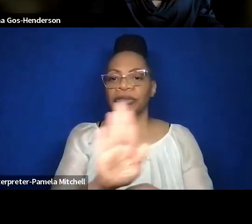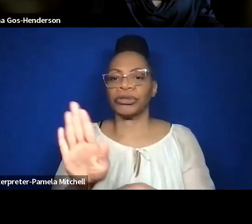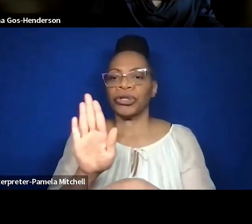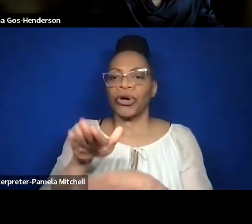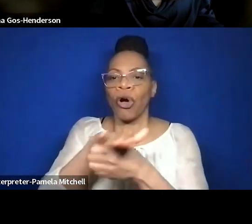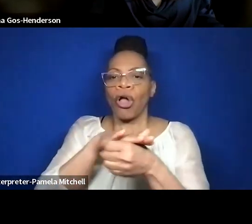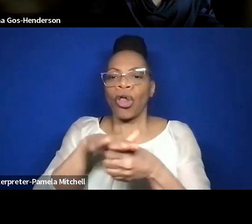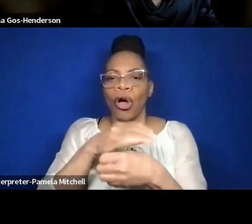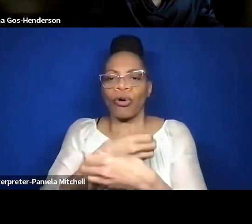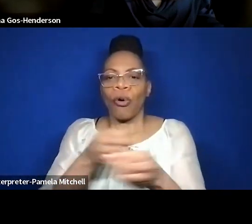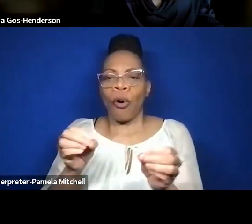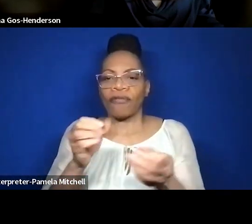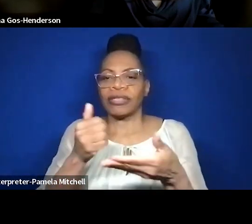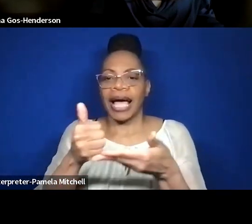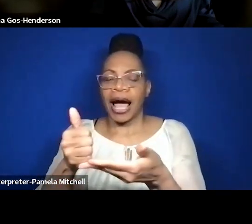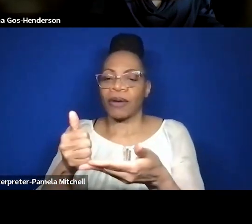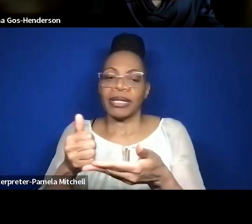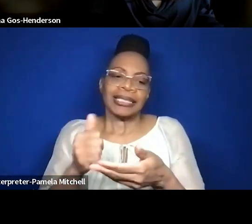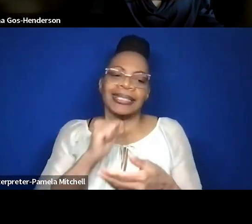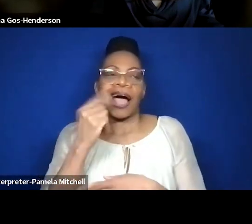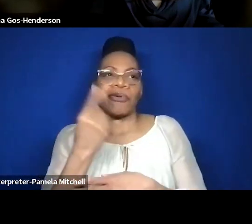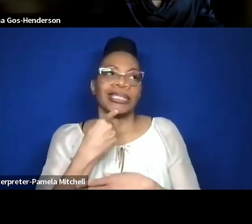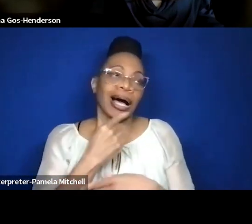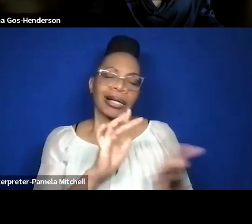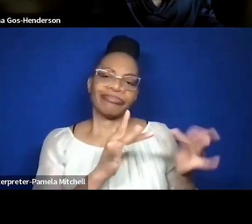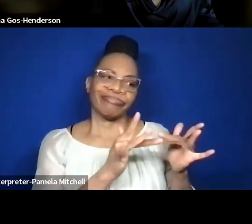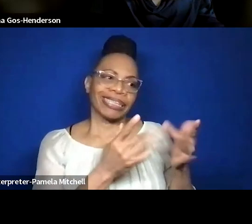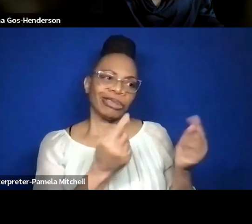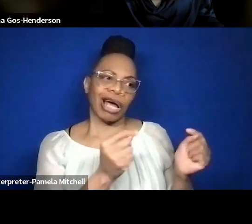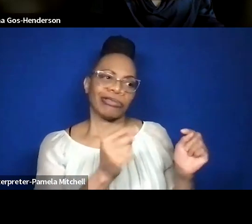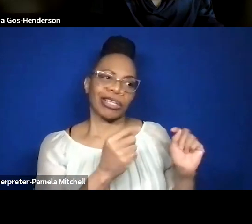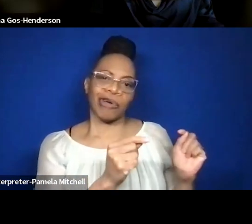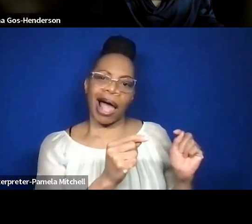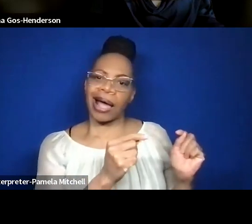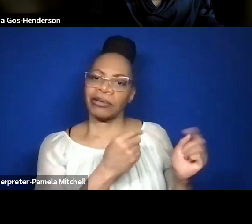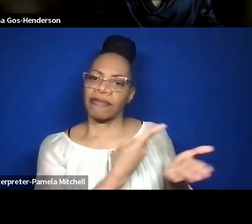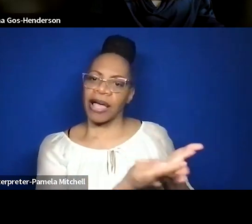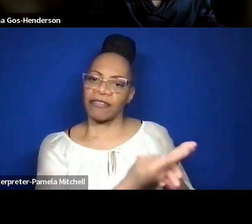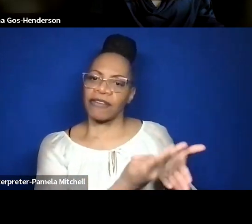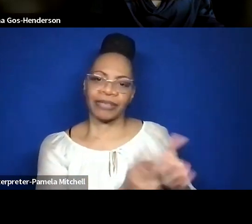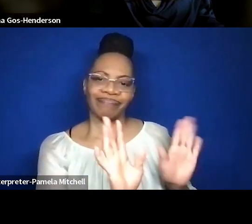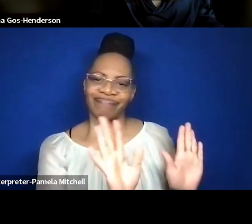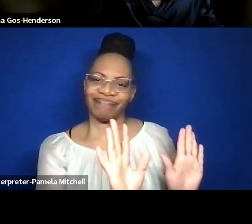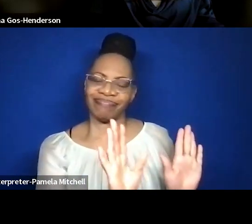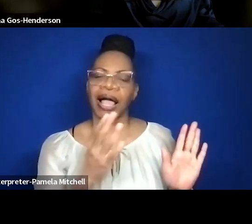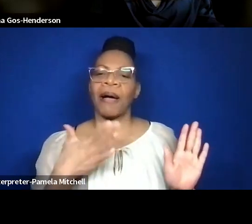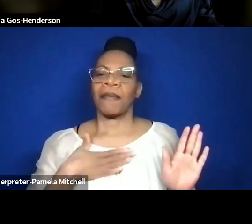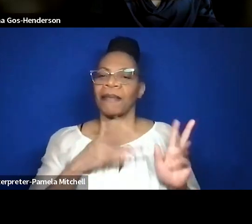no solo decir: "intentamos en línea y no funcionó". Así que nunca, mi solicitante nunca podrá obtener su propia cuenta SSA.